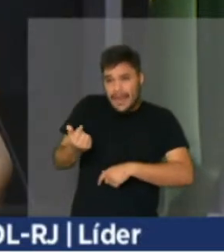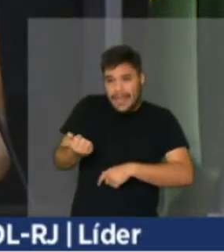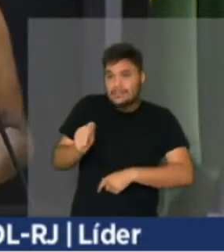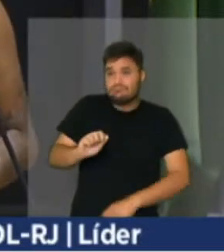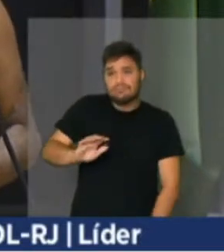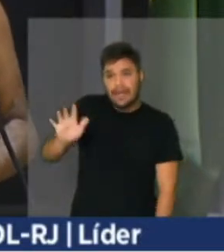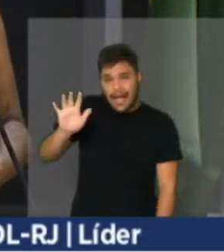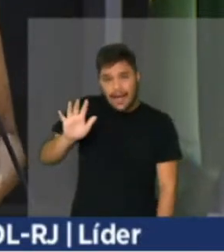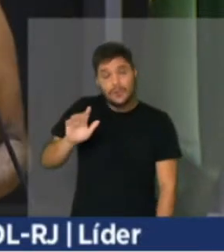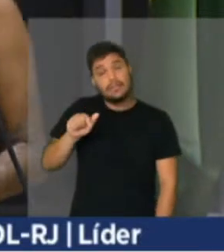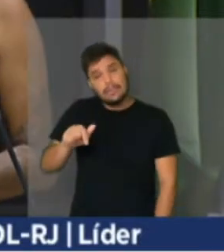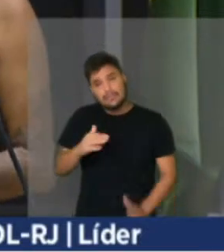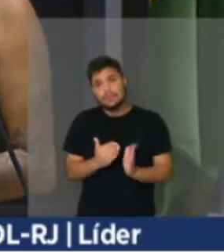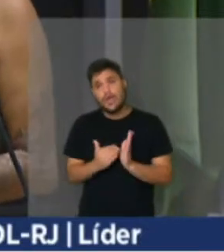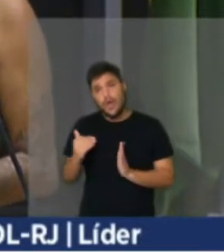QUE A INFLAÇÃO DISPARE E COM ISSO A ALTA DE PREÇO DOS